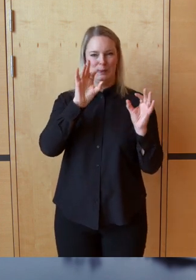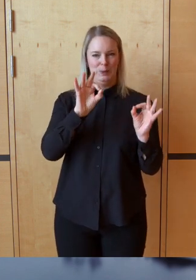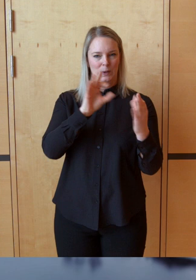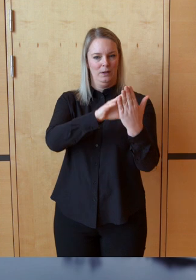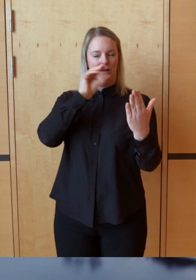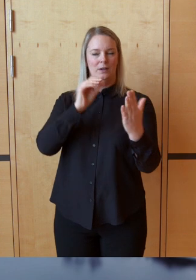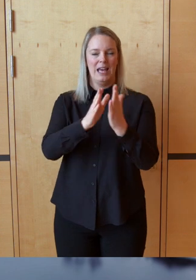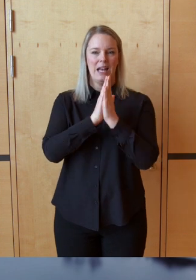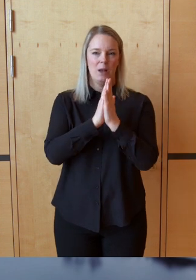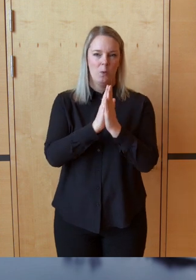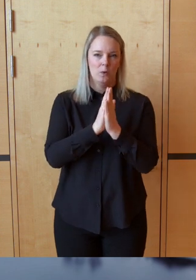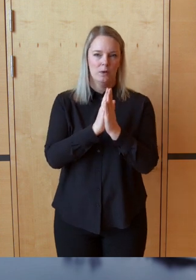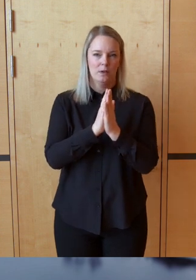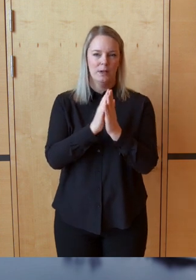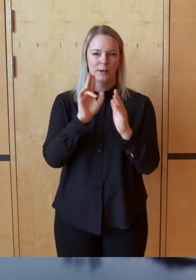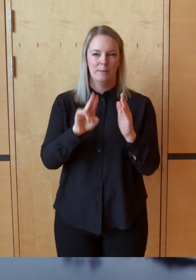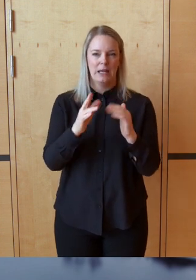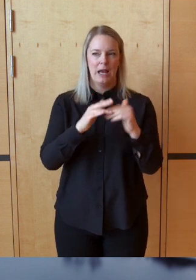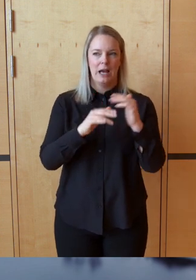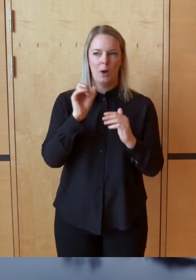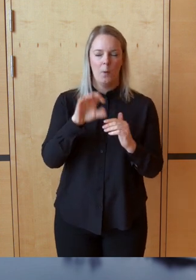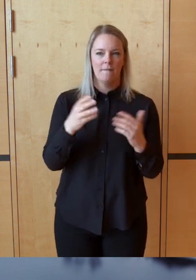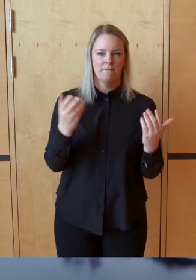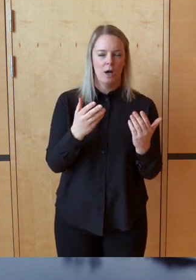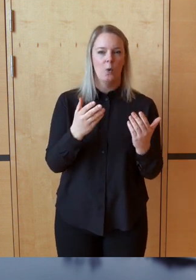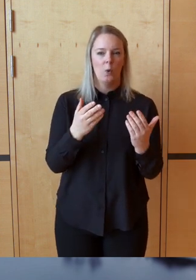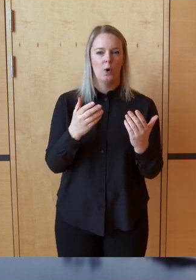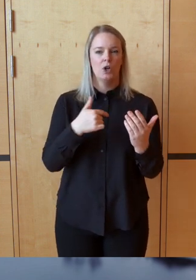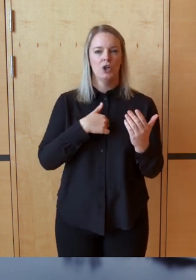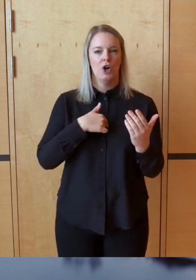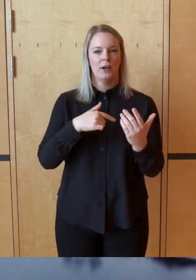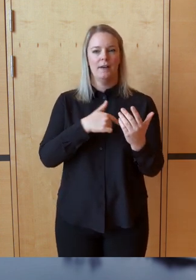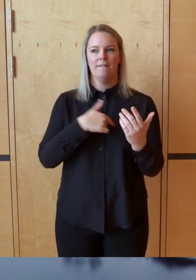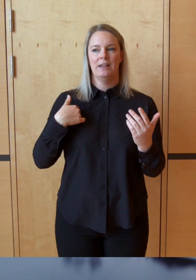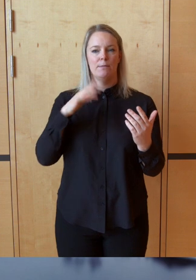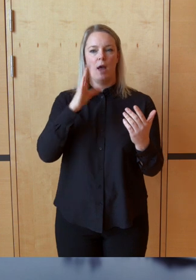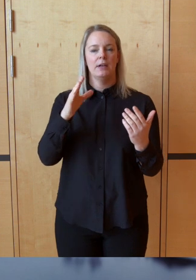Yttersta om att värna om rätten att slippa ta emot du skapade naken